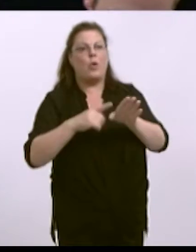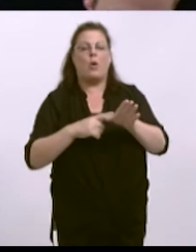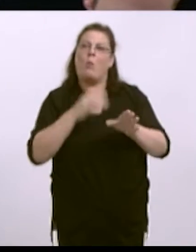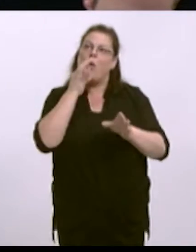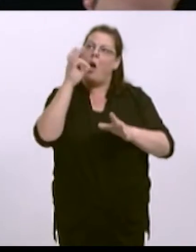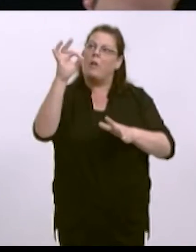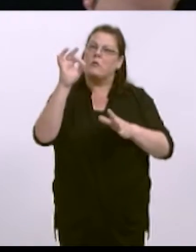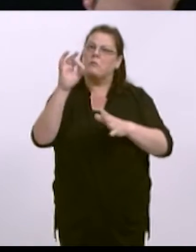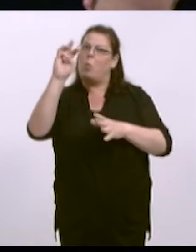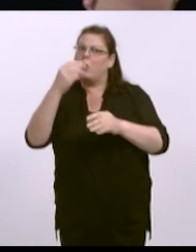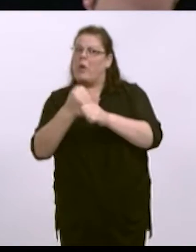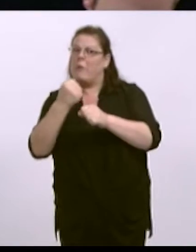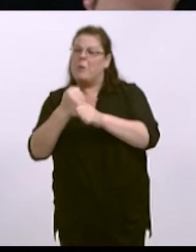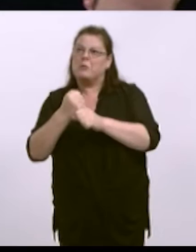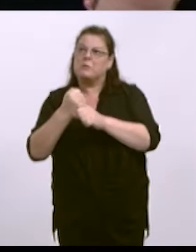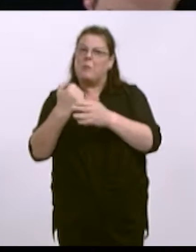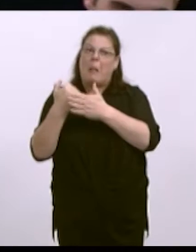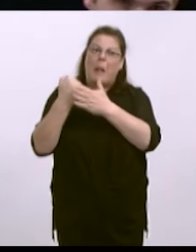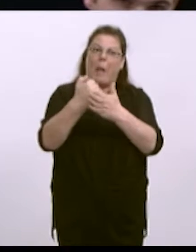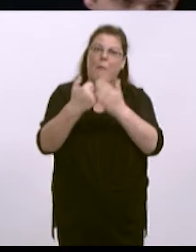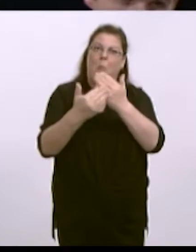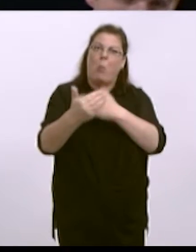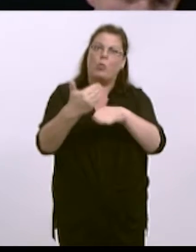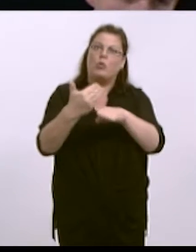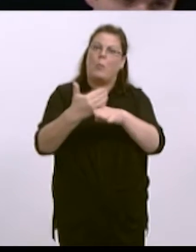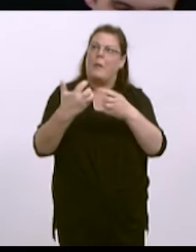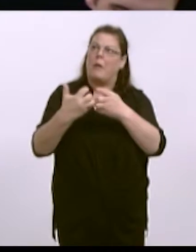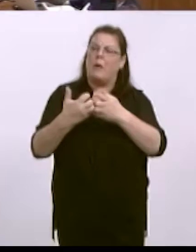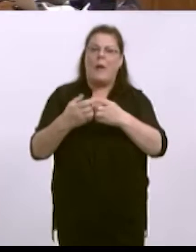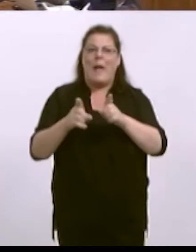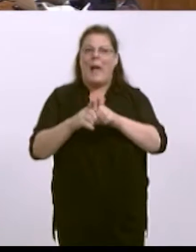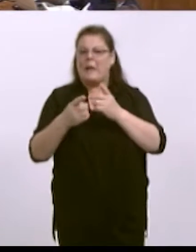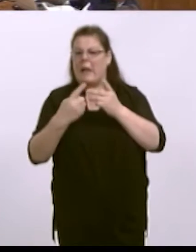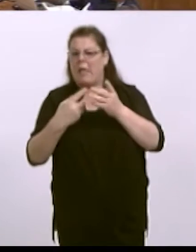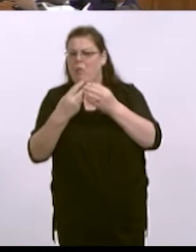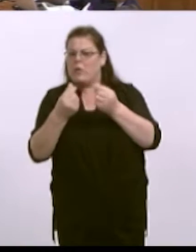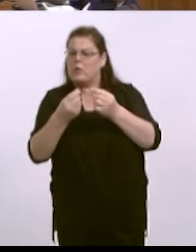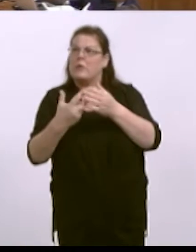buasech chiín defnyddio unrhyw adnoddau ychwanegol y gellid eu dyrannu at dwristiaeth i gyflawni hynny? Carwyn Jones: Maeín rhaid cael gweithgareddau,